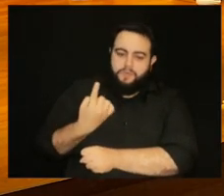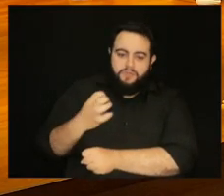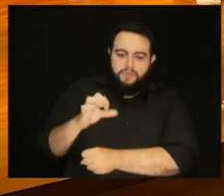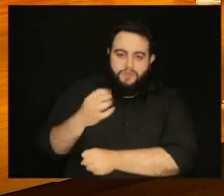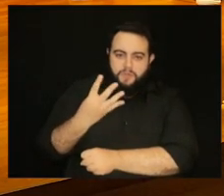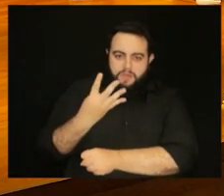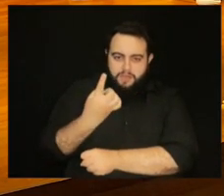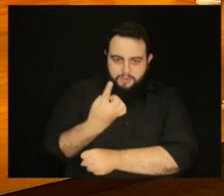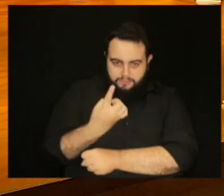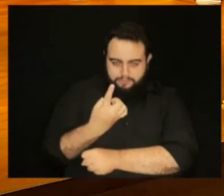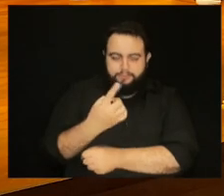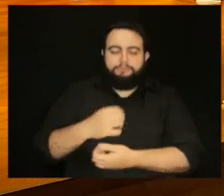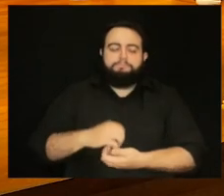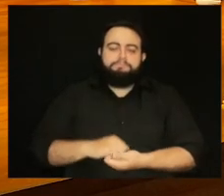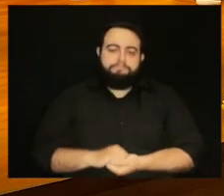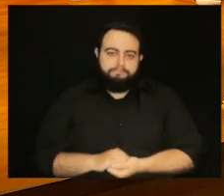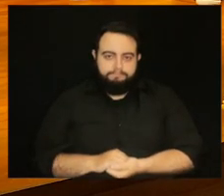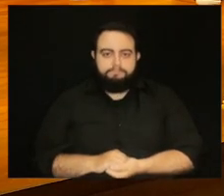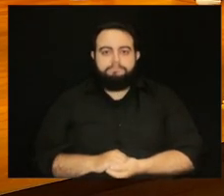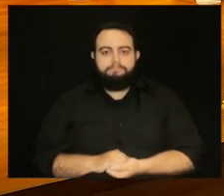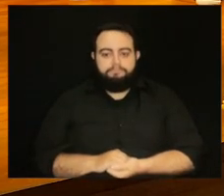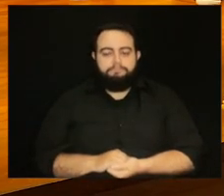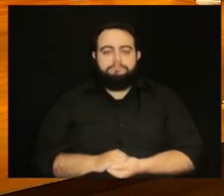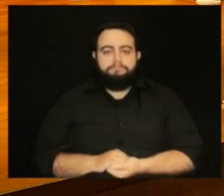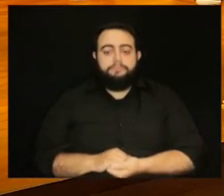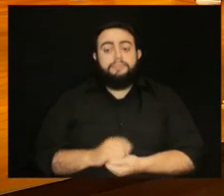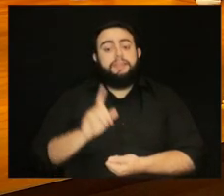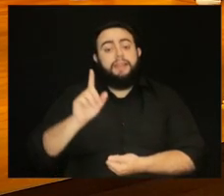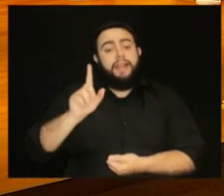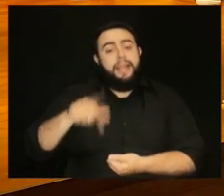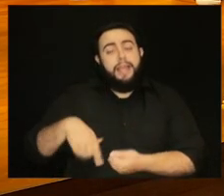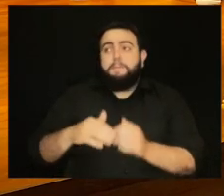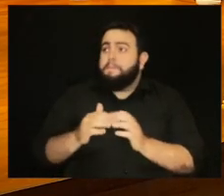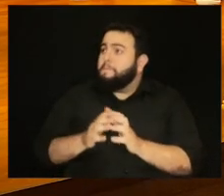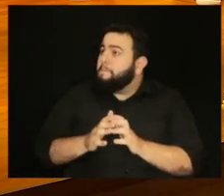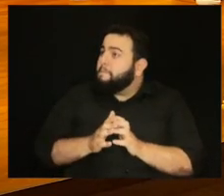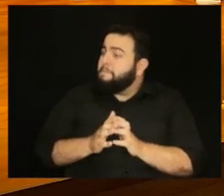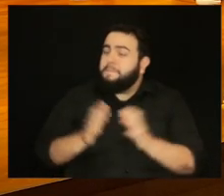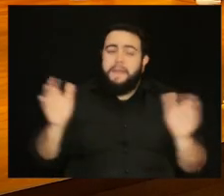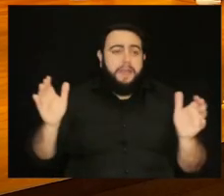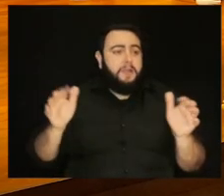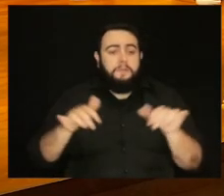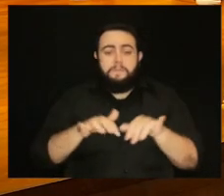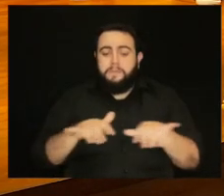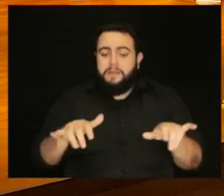30 então né diz que ele era o maior pianista brasileiro. A Carmen Miranda vinha para Porto Alegre e exigia